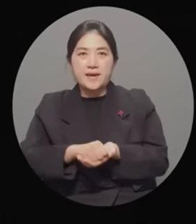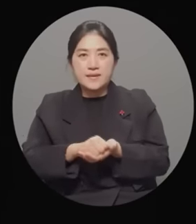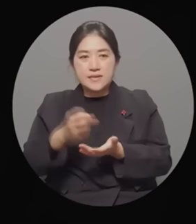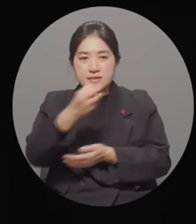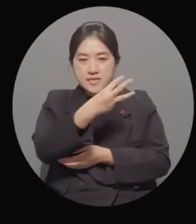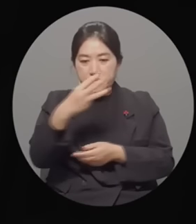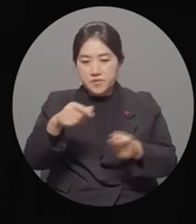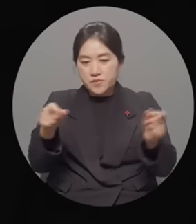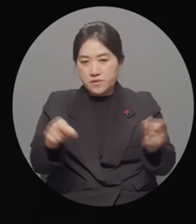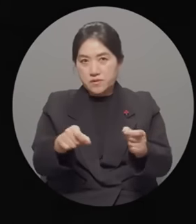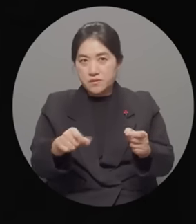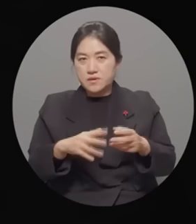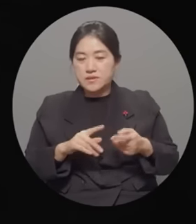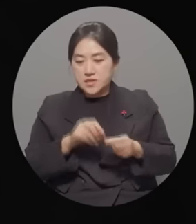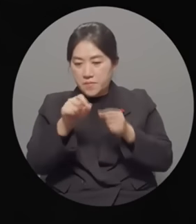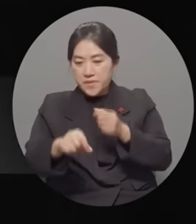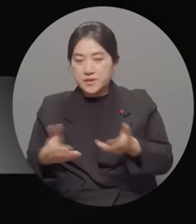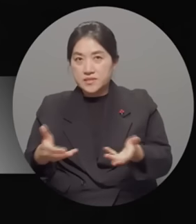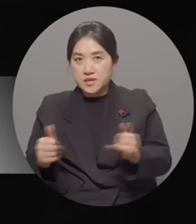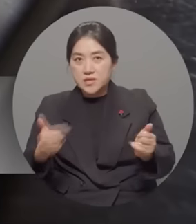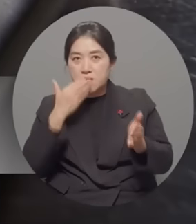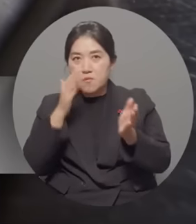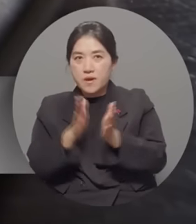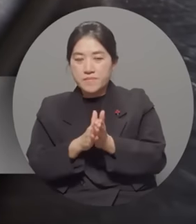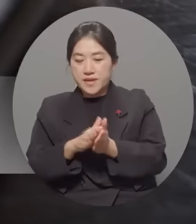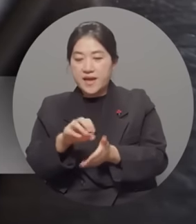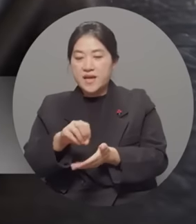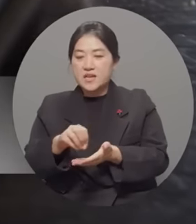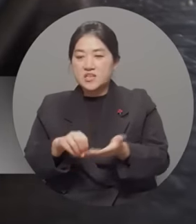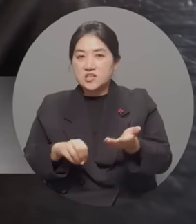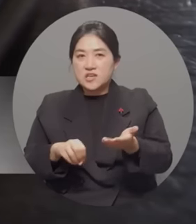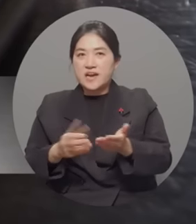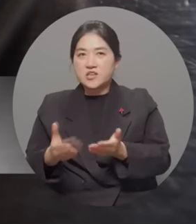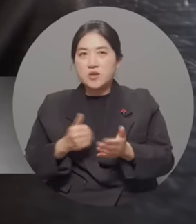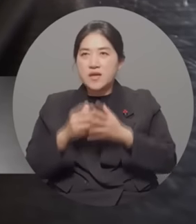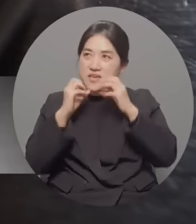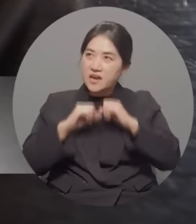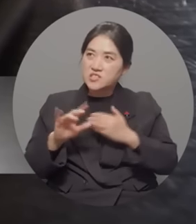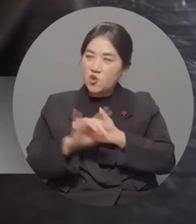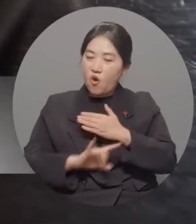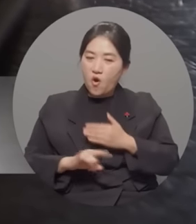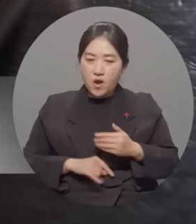만들고 있던 유출 장비도 확보한 것으로 확인됐습니다.